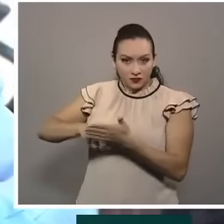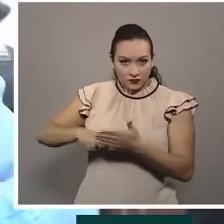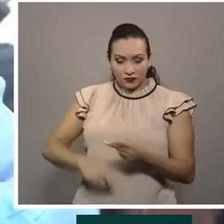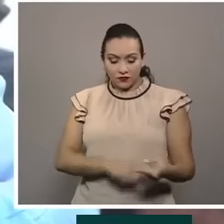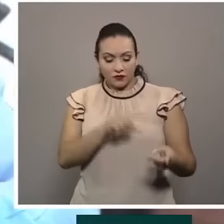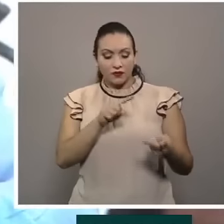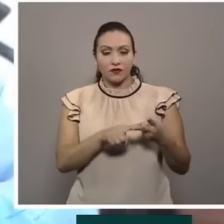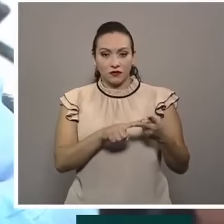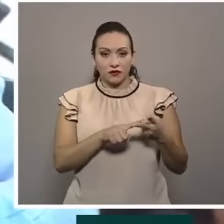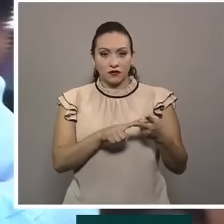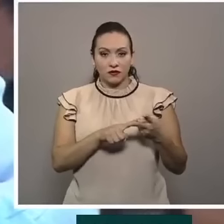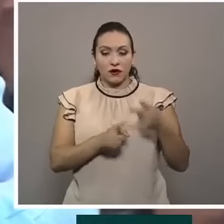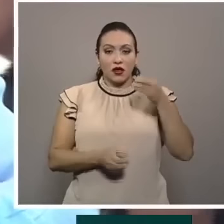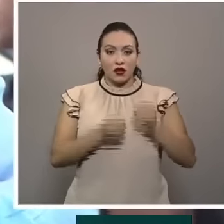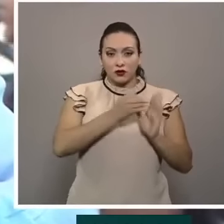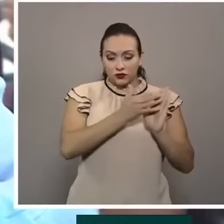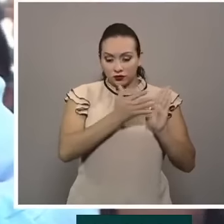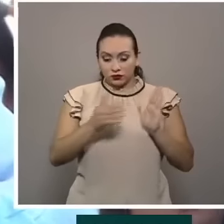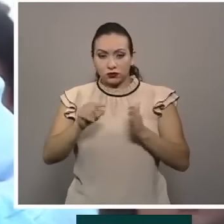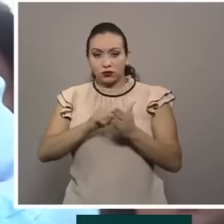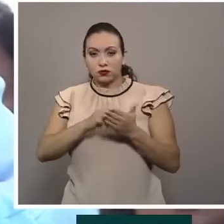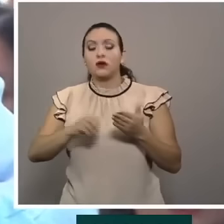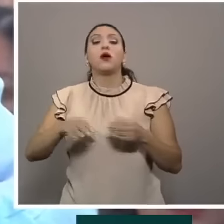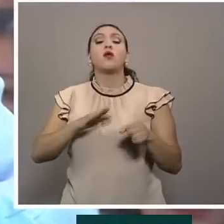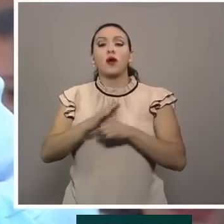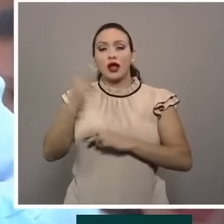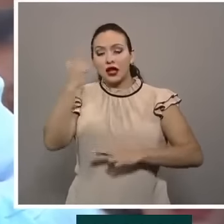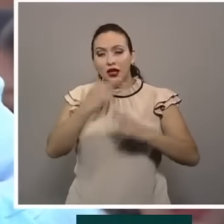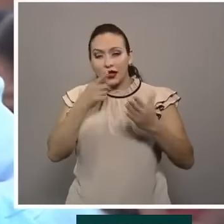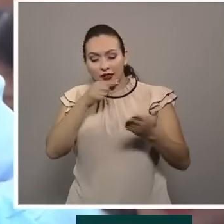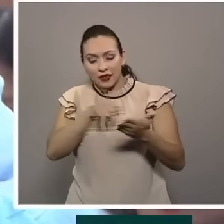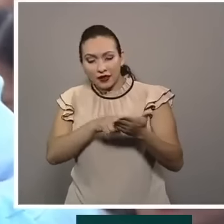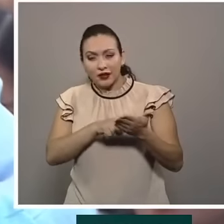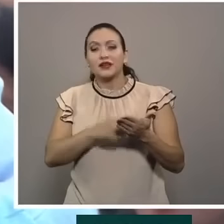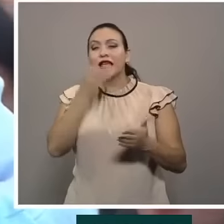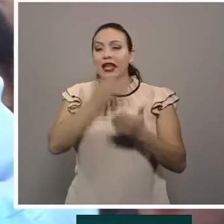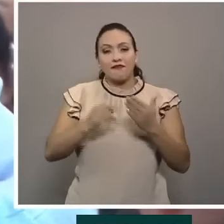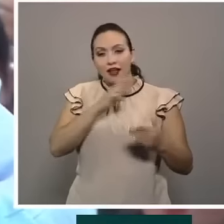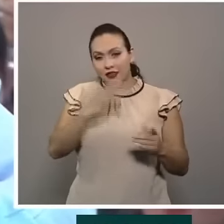el juicio respecto del acto reclamado consistente en la falta de reconocimiento mediante declaración